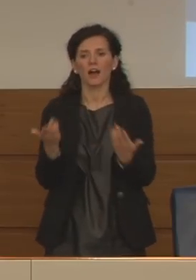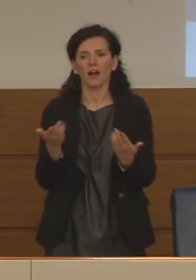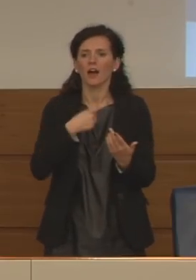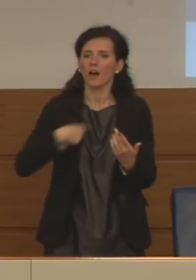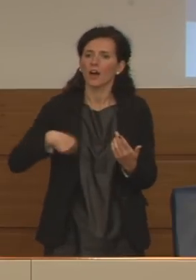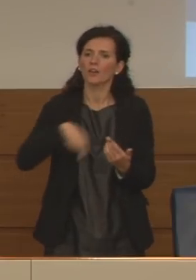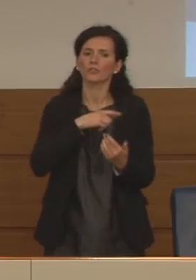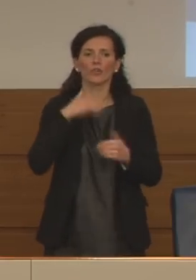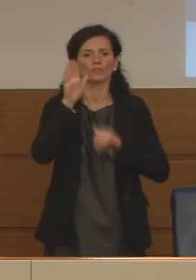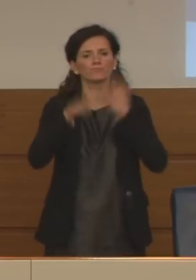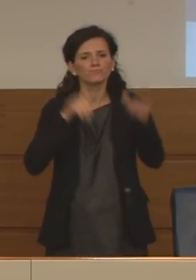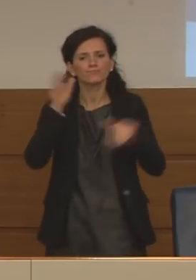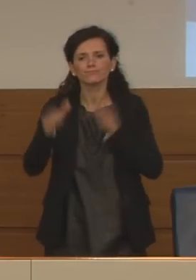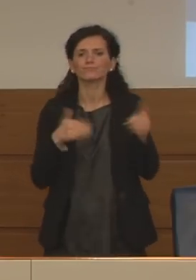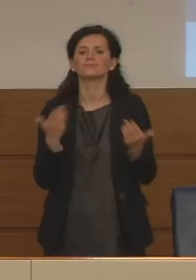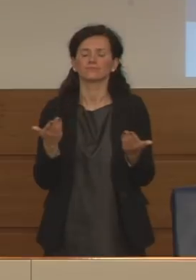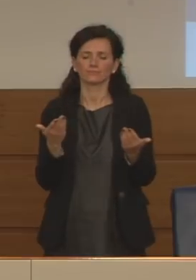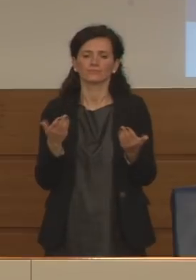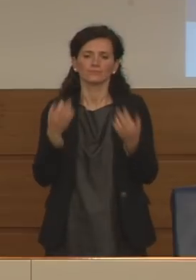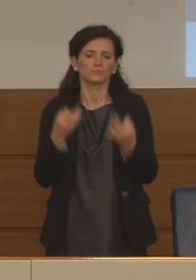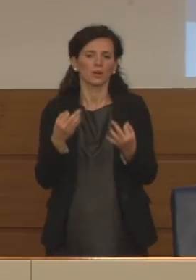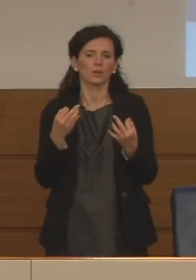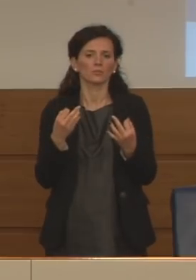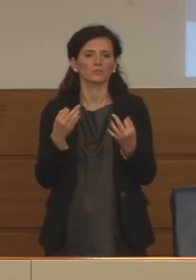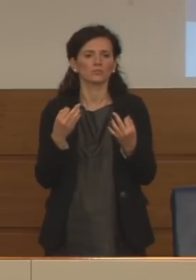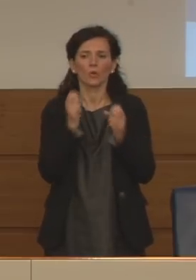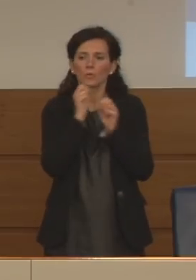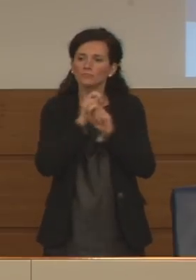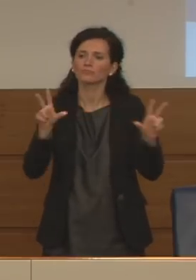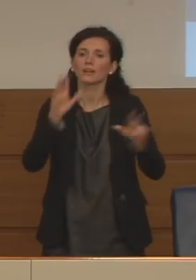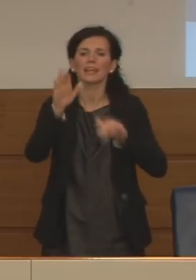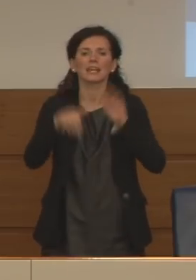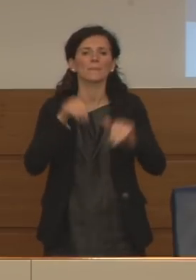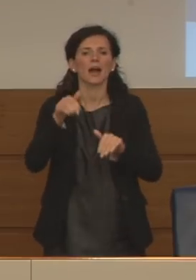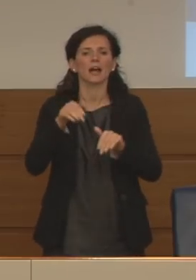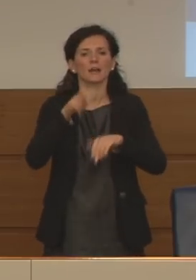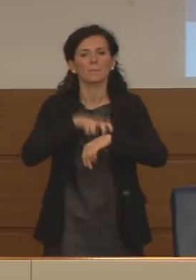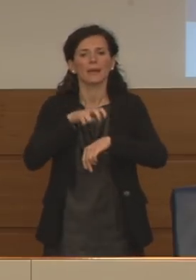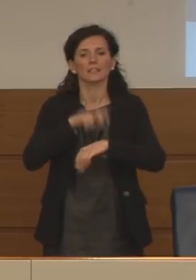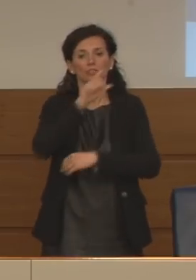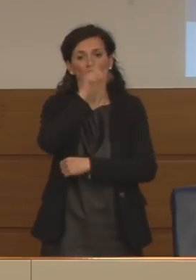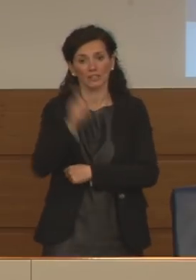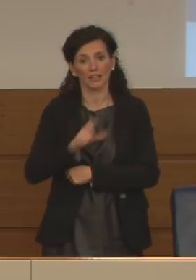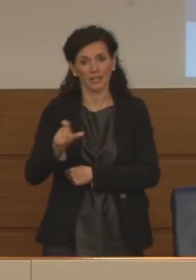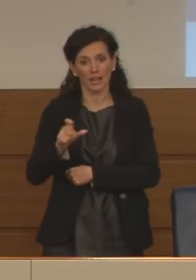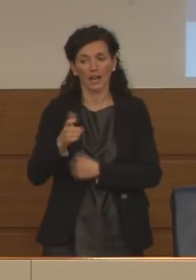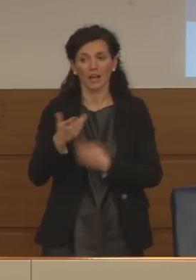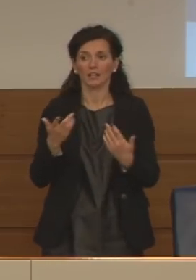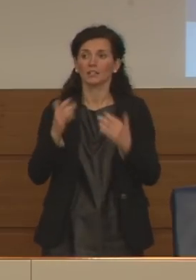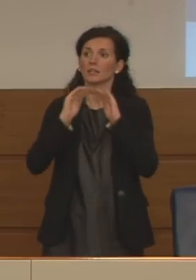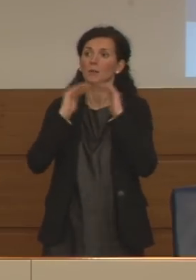italiani. Abbiamo informato tutto il mondo che ci sta consentendo di andare